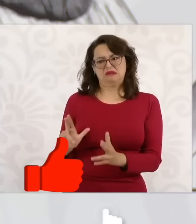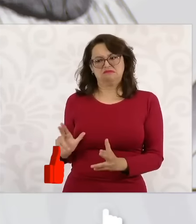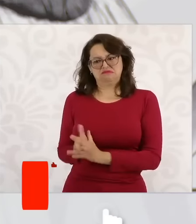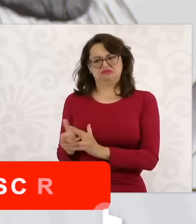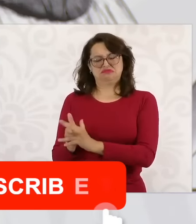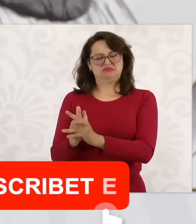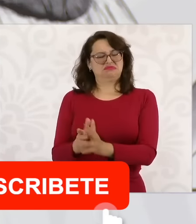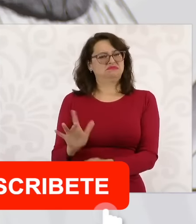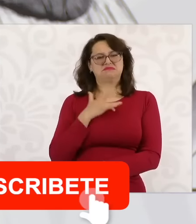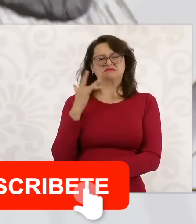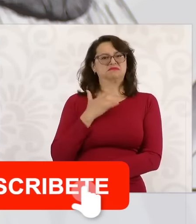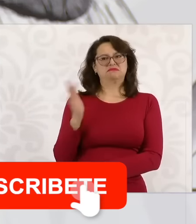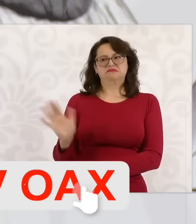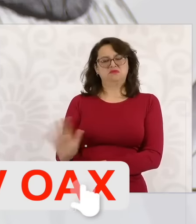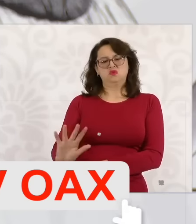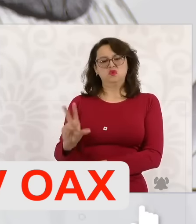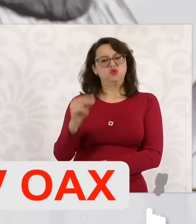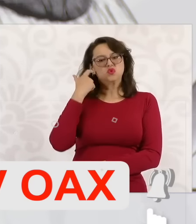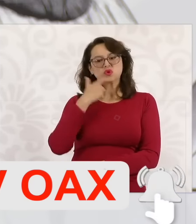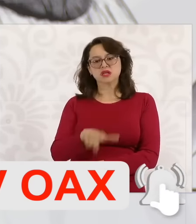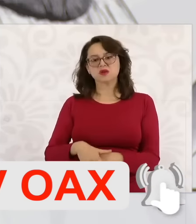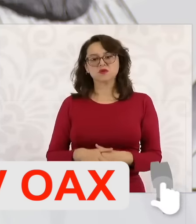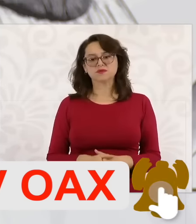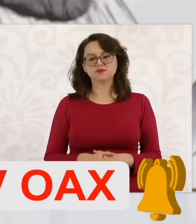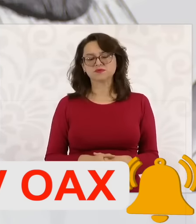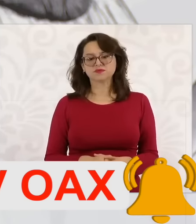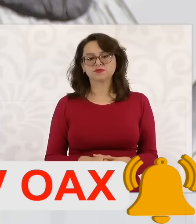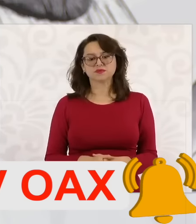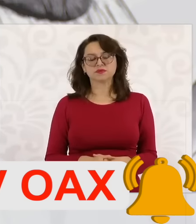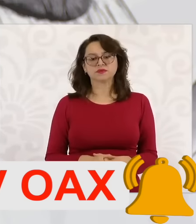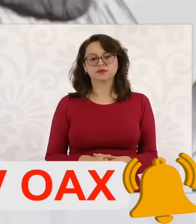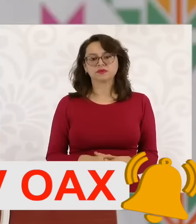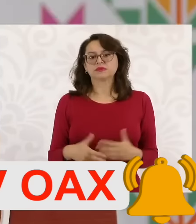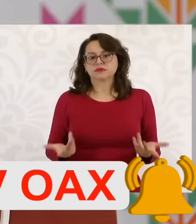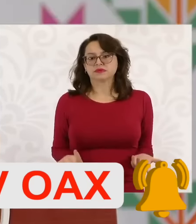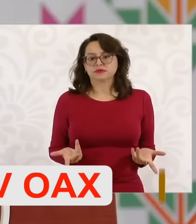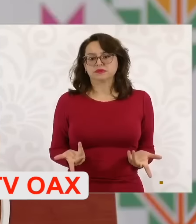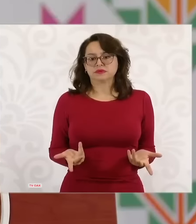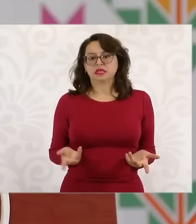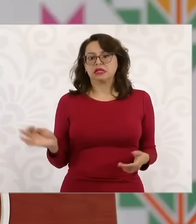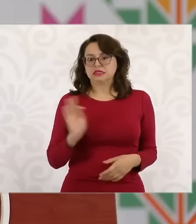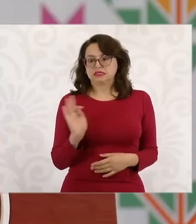porque se está actuando. Eh, y segundo porque pudiera haber un mexicano más allá de que sea